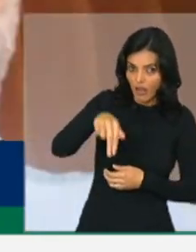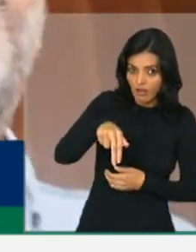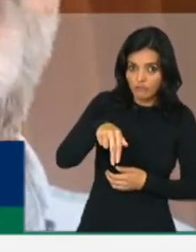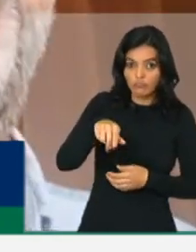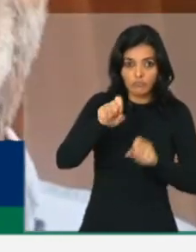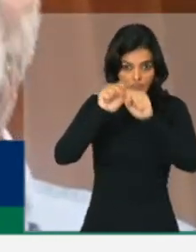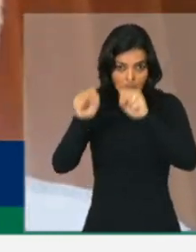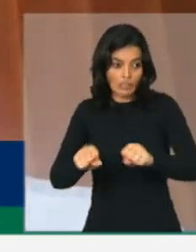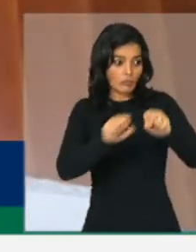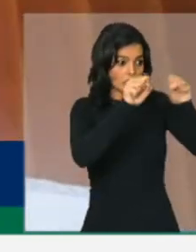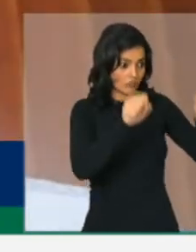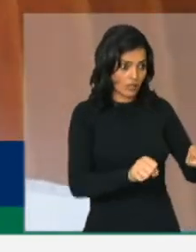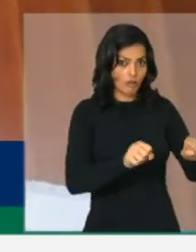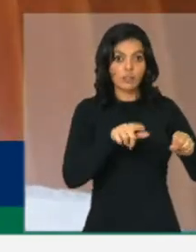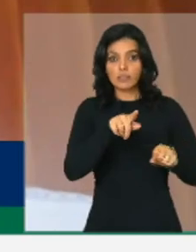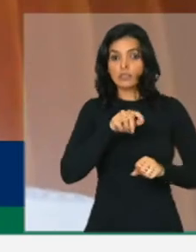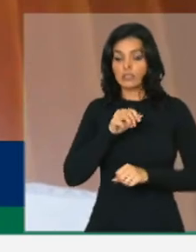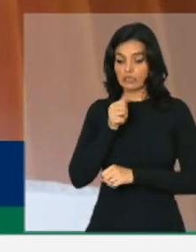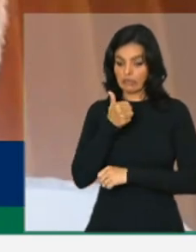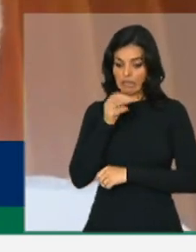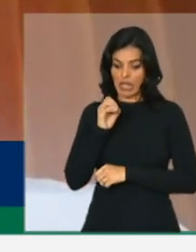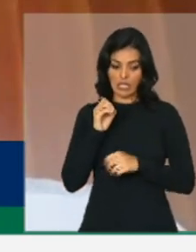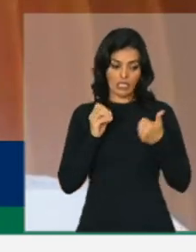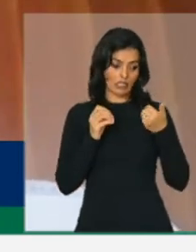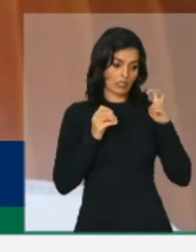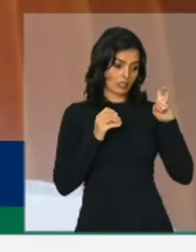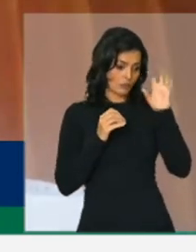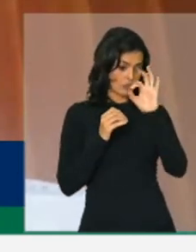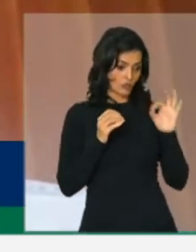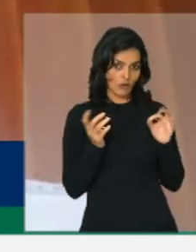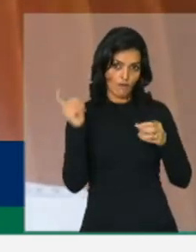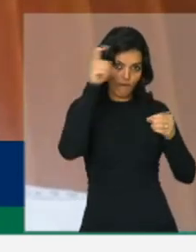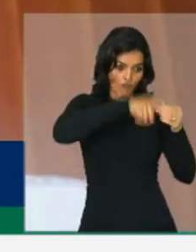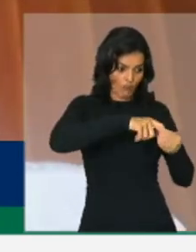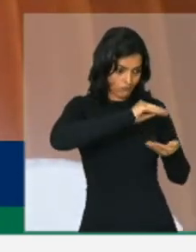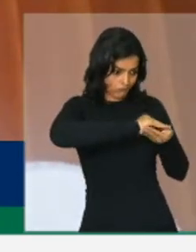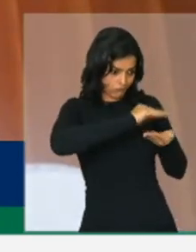EMPREENDIMENTOS. NO NORDESTE NECESSITO AMAZÔNIA. O REBATE